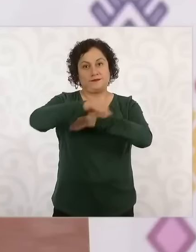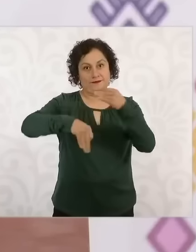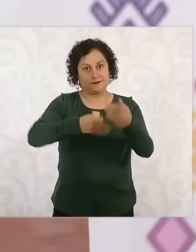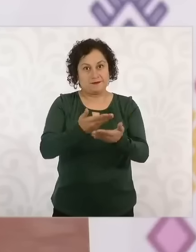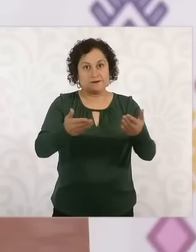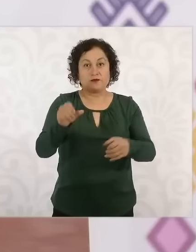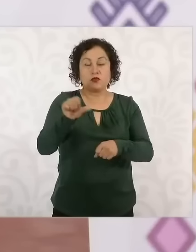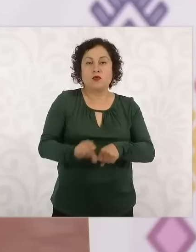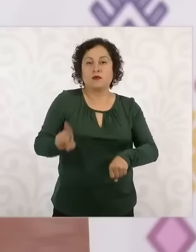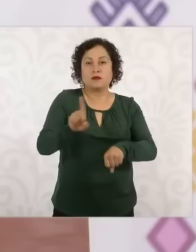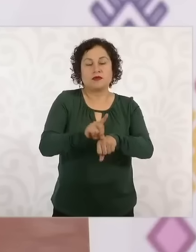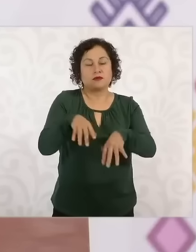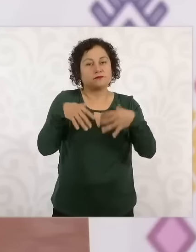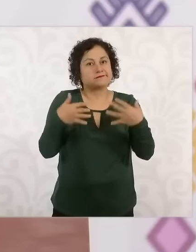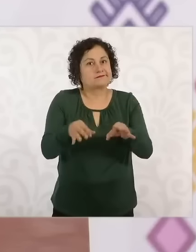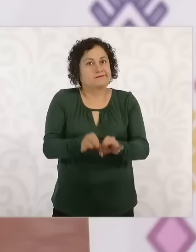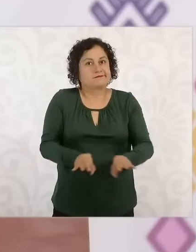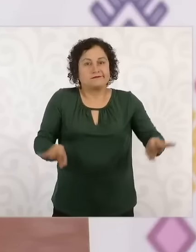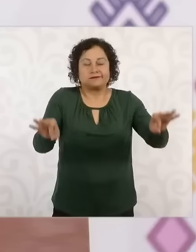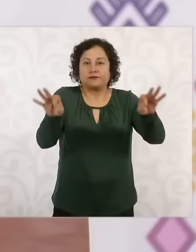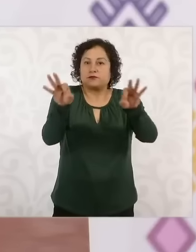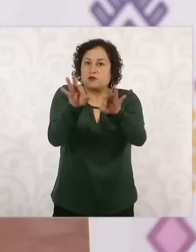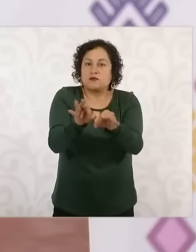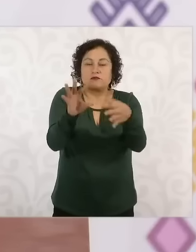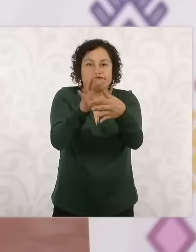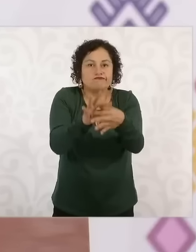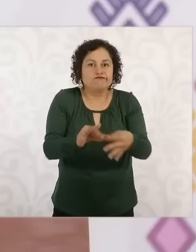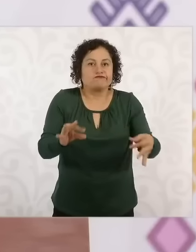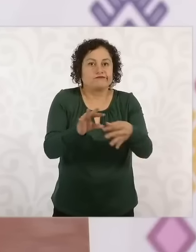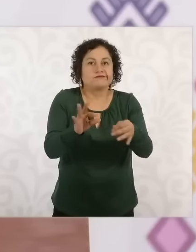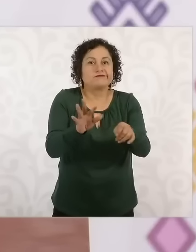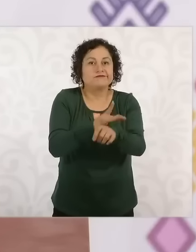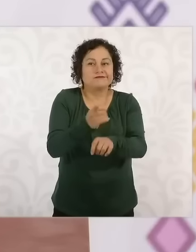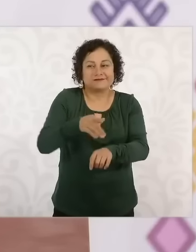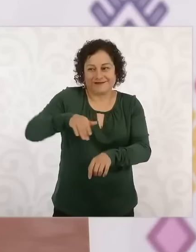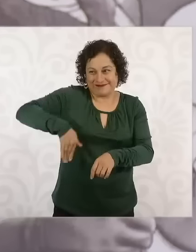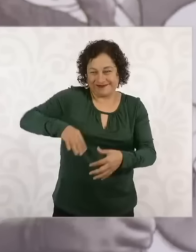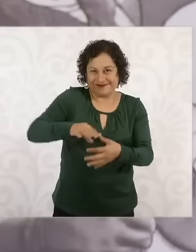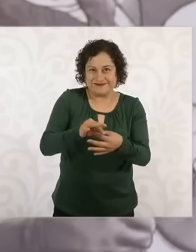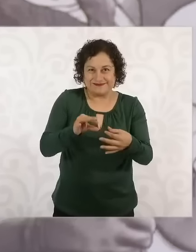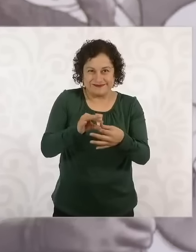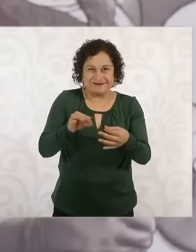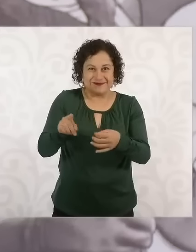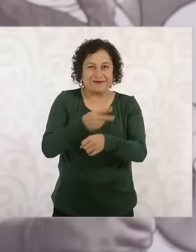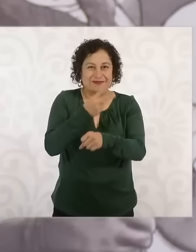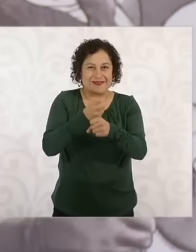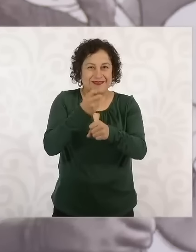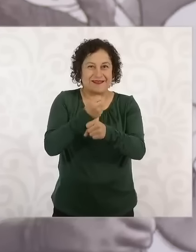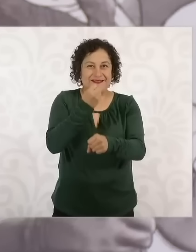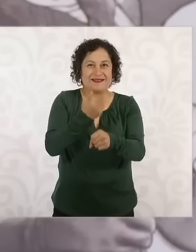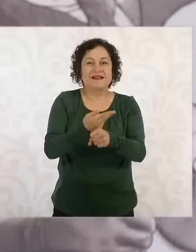acción muy importante, eh porque como ya lo dijo el subsecretario Clark, es el piso para